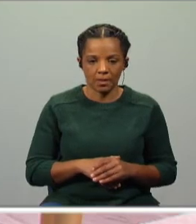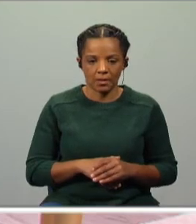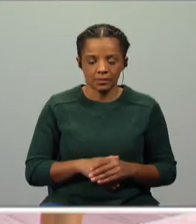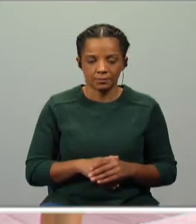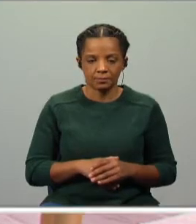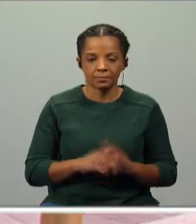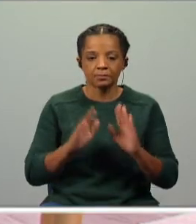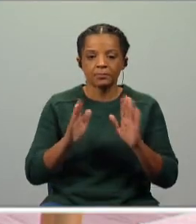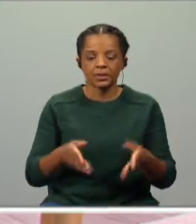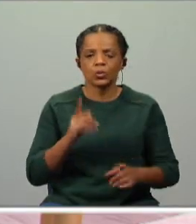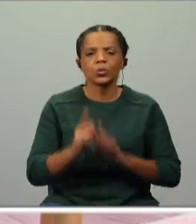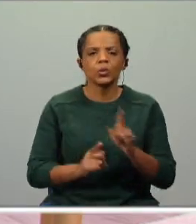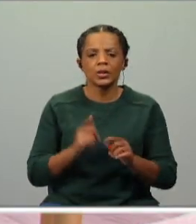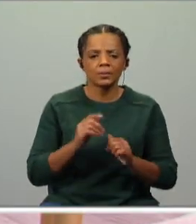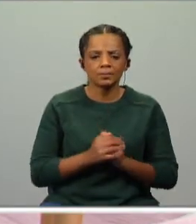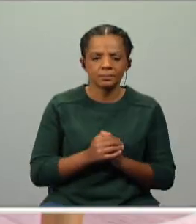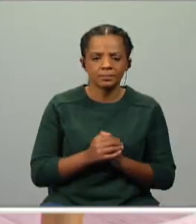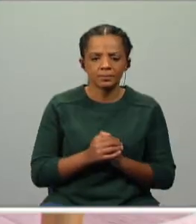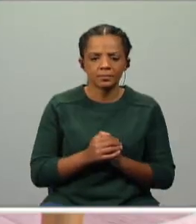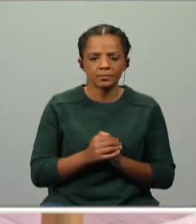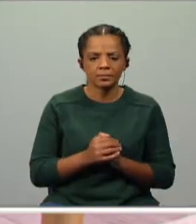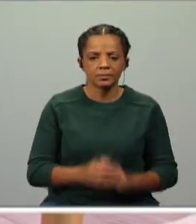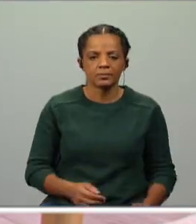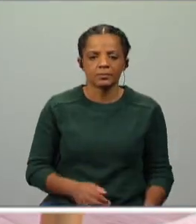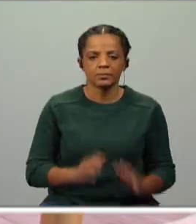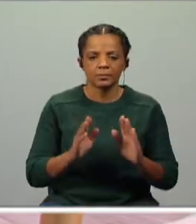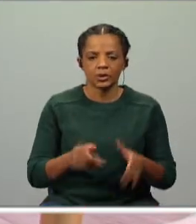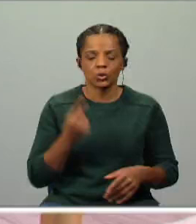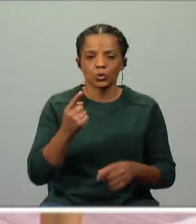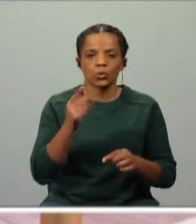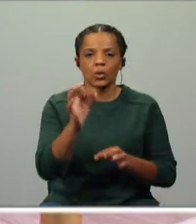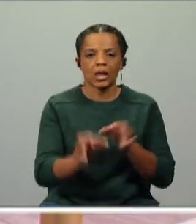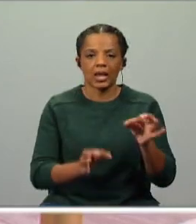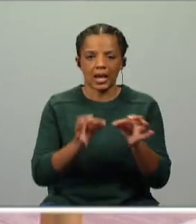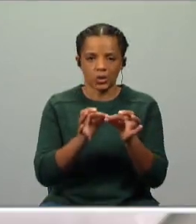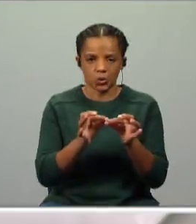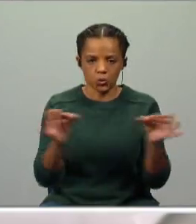precisam do que aqui em cima precisam de um laço, é verdade.